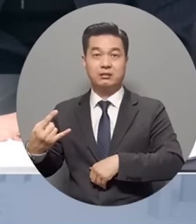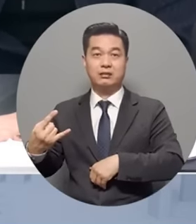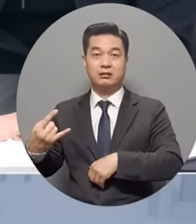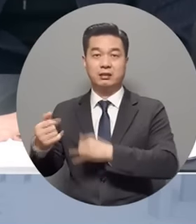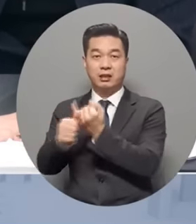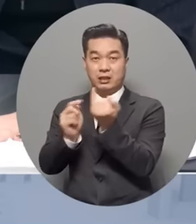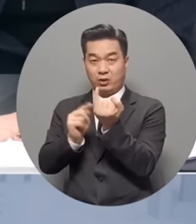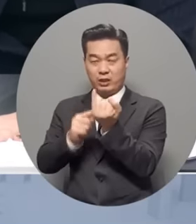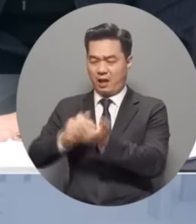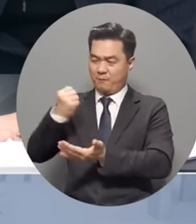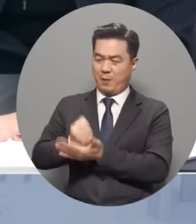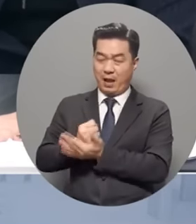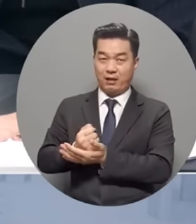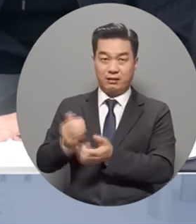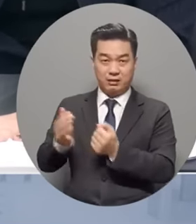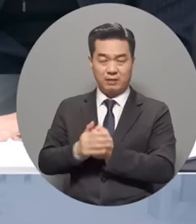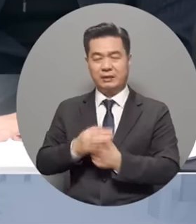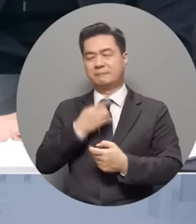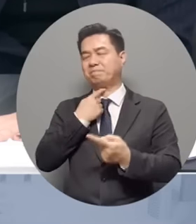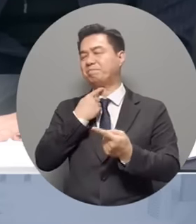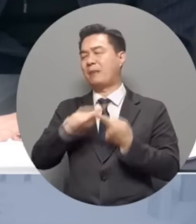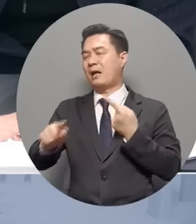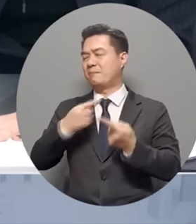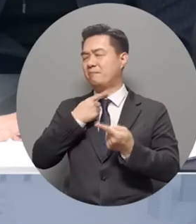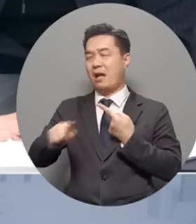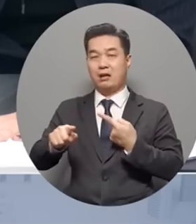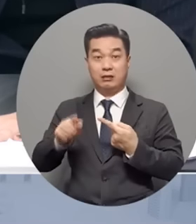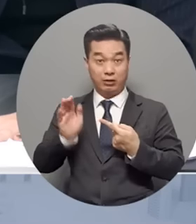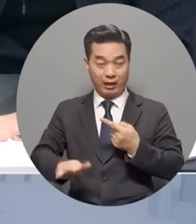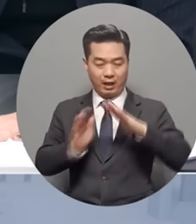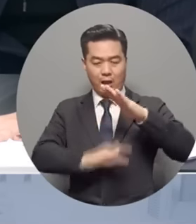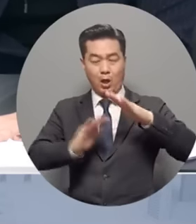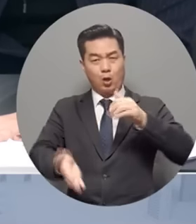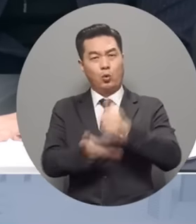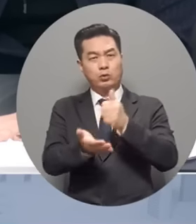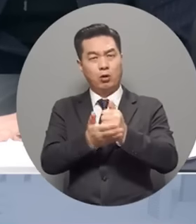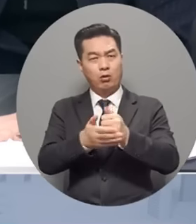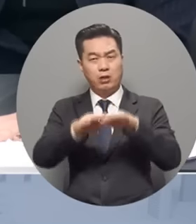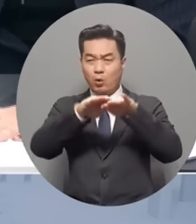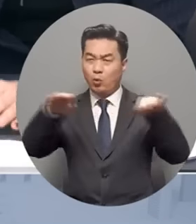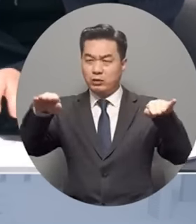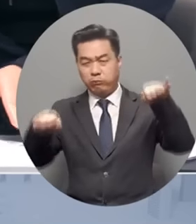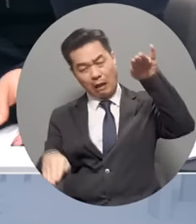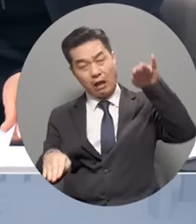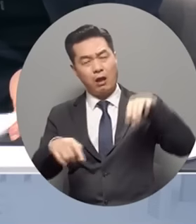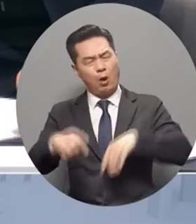김건희 여사를 비판해 온 김 위원을 못마땅해 하던 차에 공천의 불공정함을